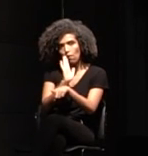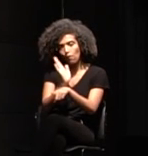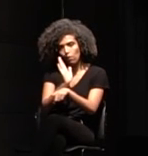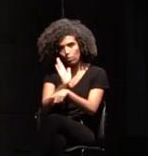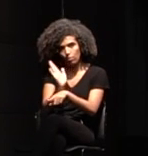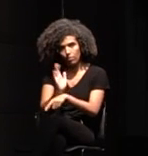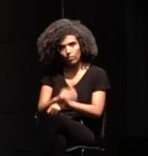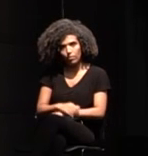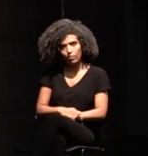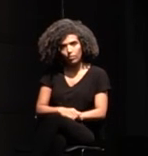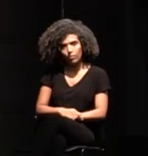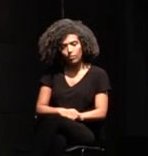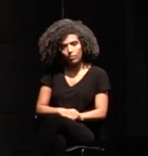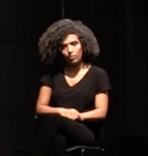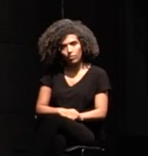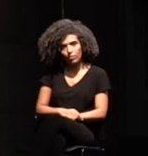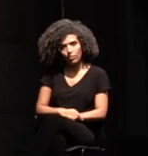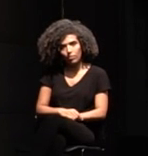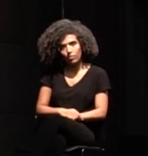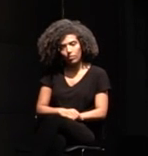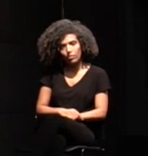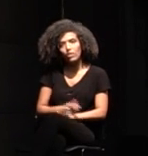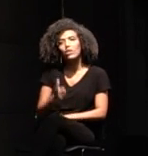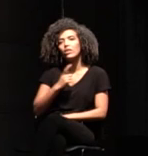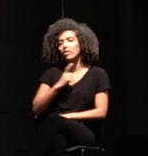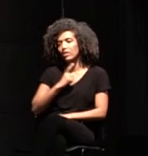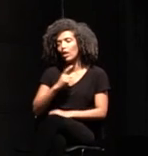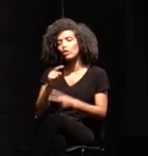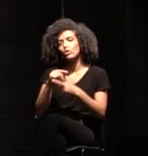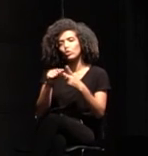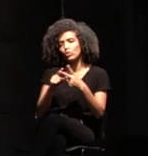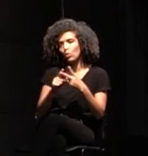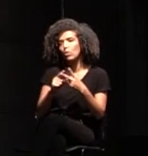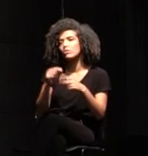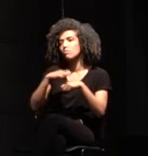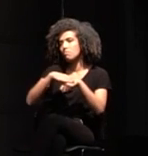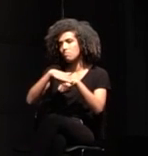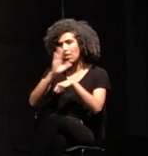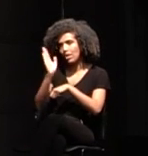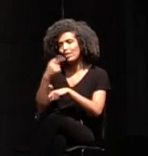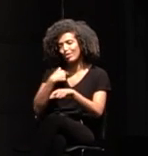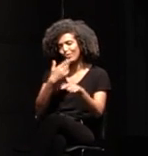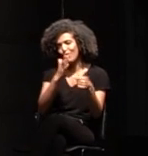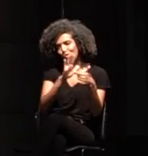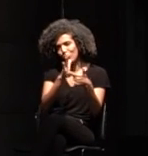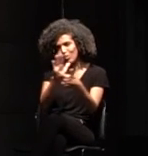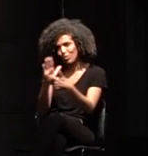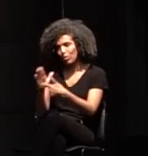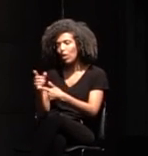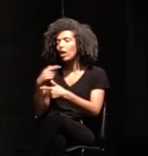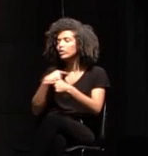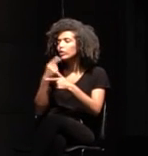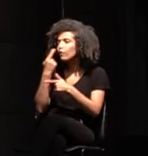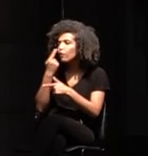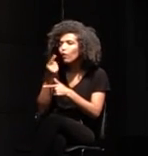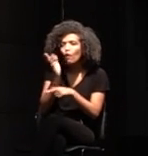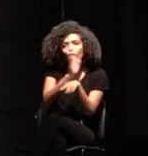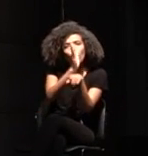De Hirsch tem mais filmes digitalizados do que mostramos hoje e fizemos uma seleção, mas mesmo assim,